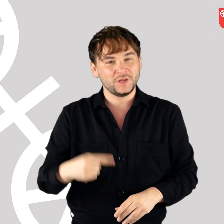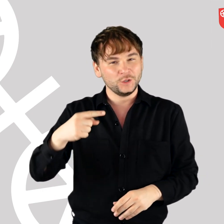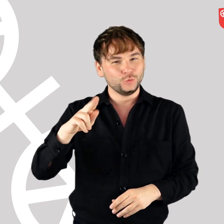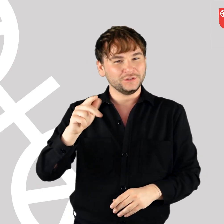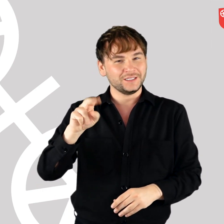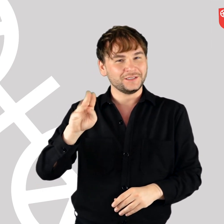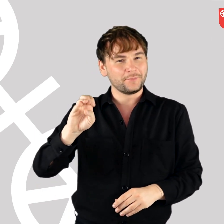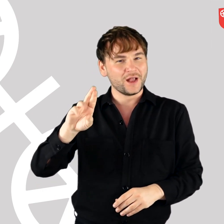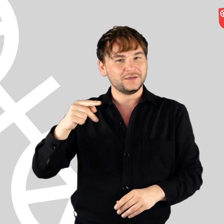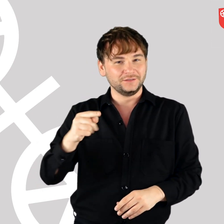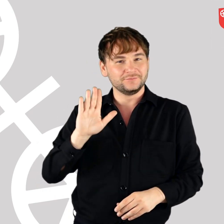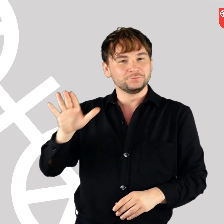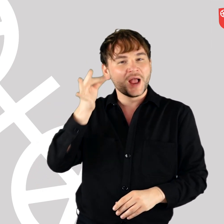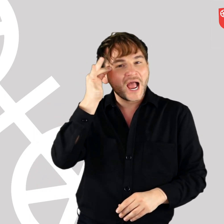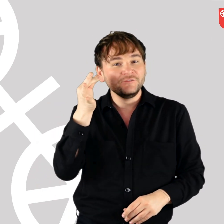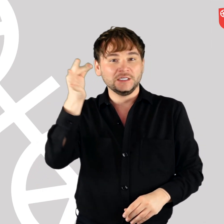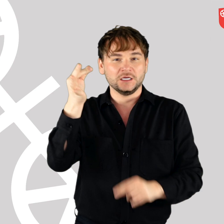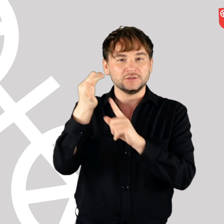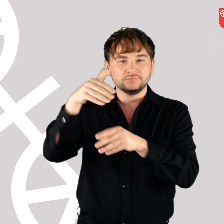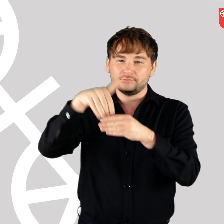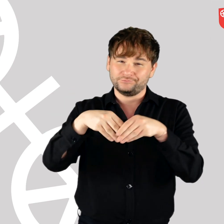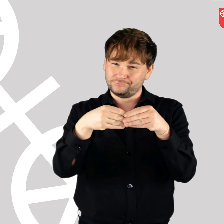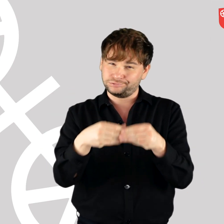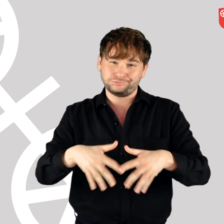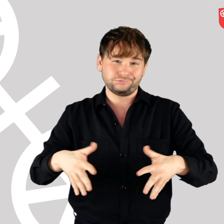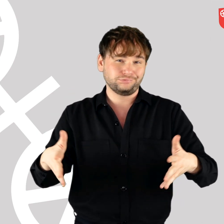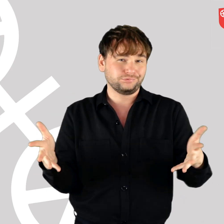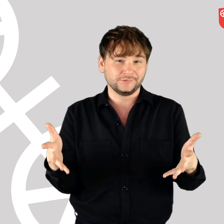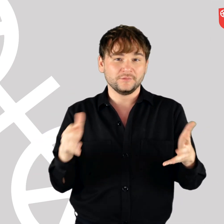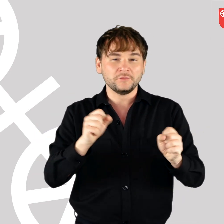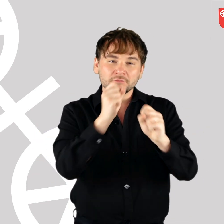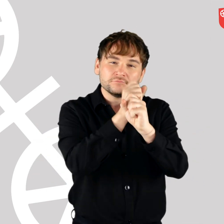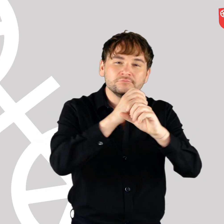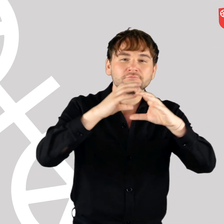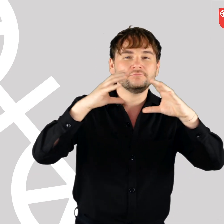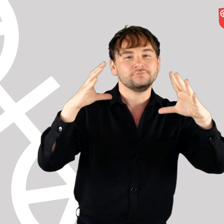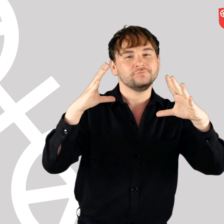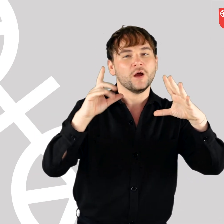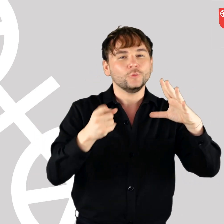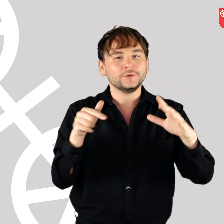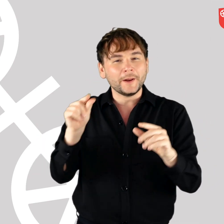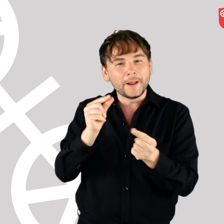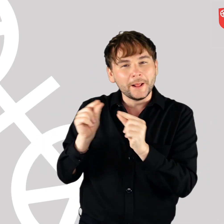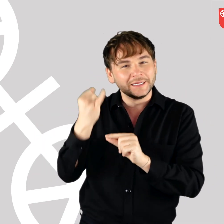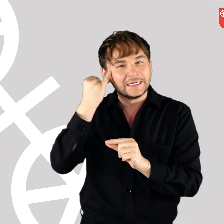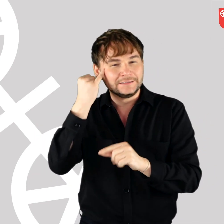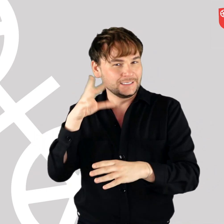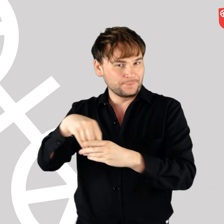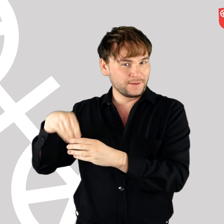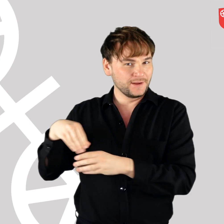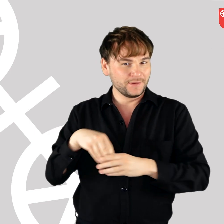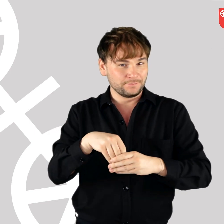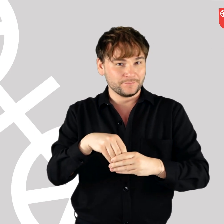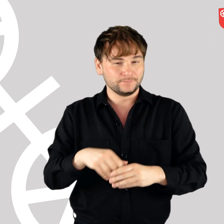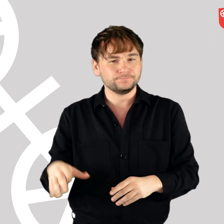Die Erfindung Gutenberg besteht aus vielen kleinen und großen Ideen.